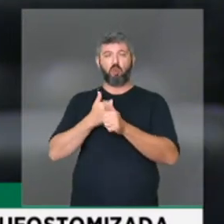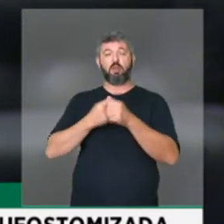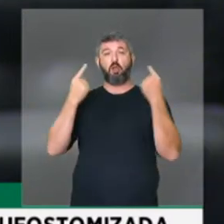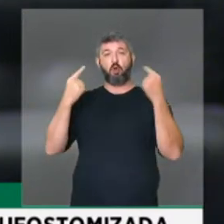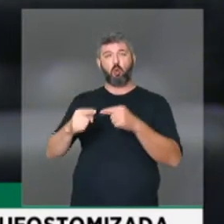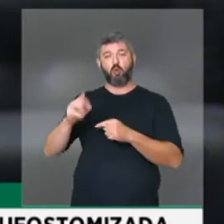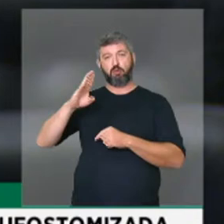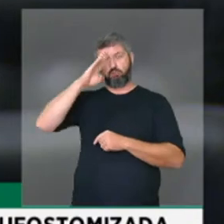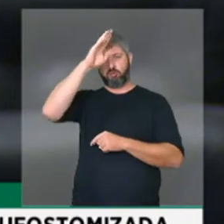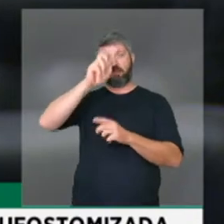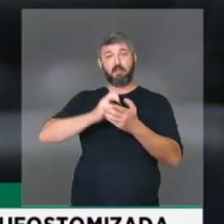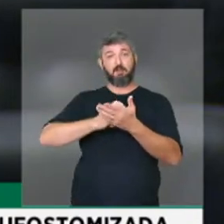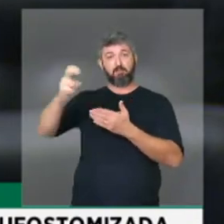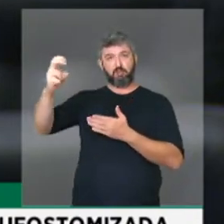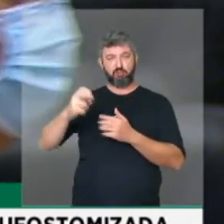COM NOSSO VOTO --